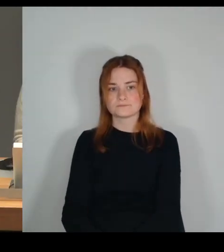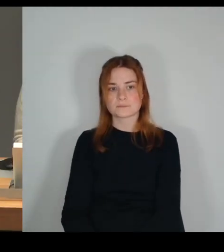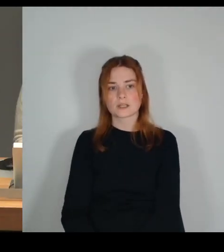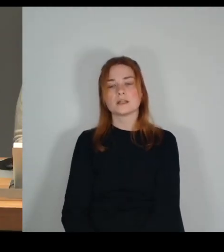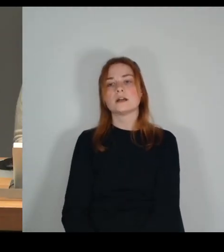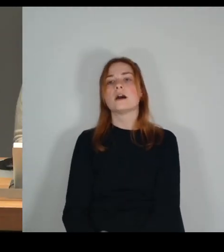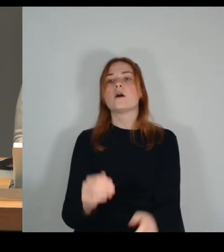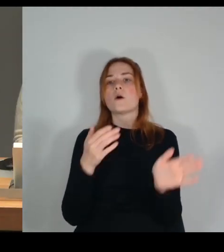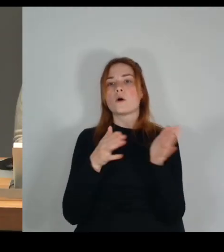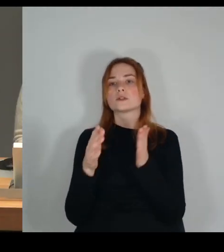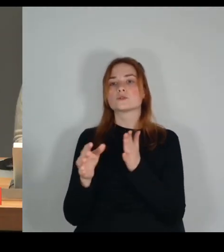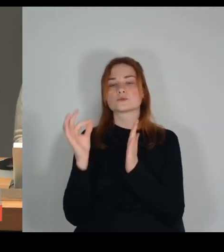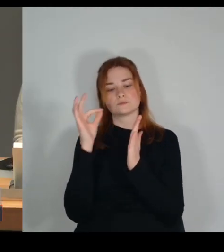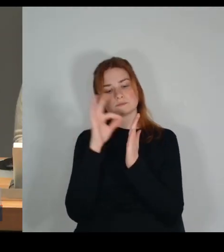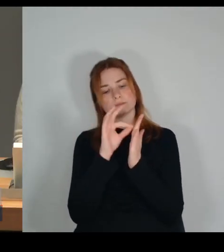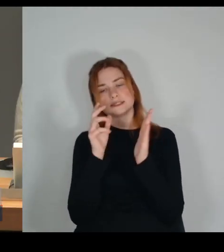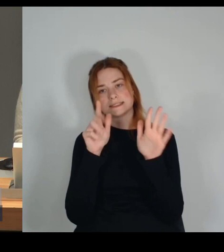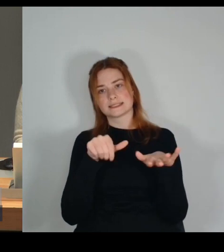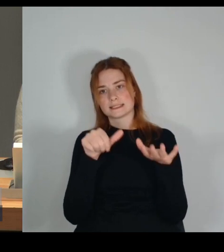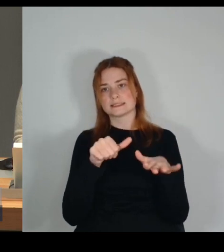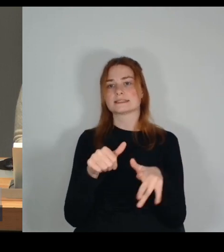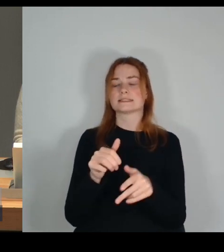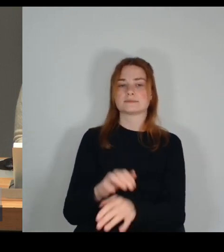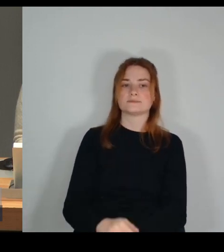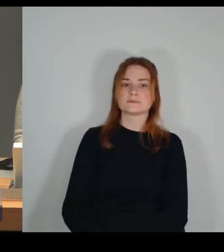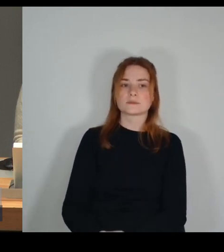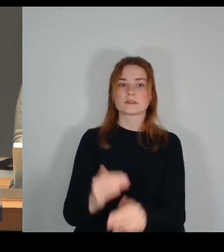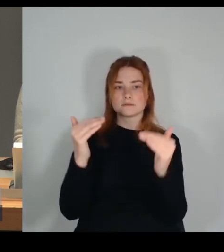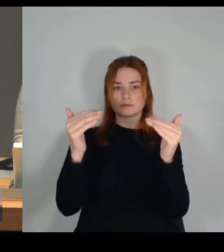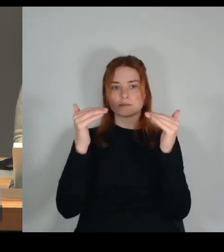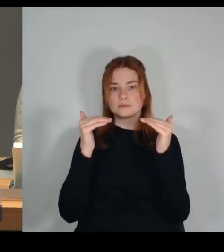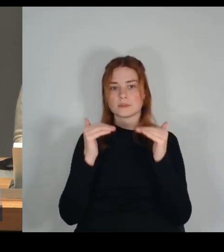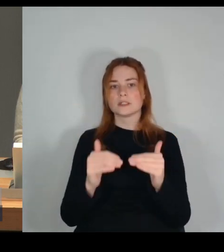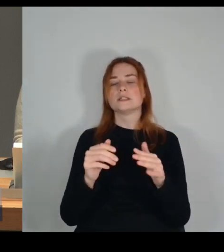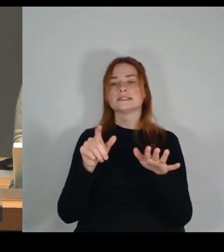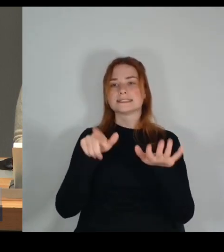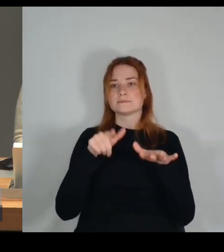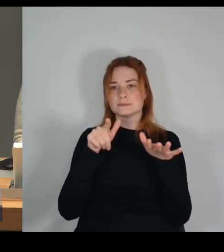Vorlage zur Beschlussfassung Drucksache 191512 Viertes Gesetz zur Änderung des Berliner